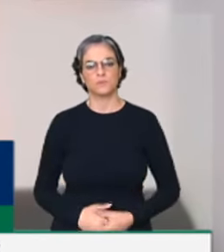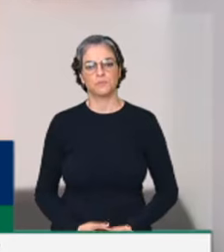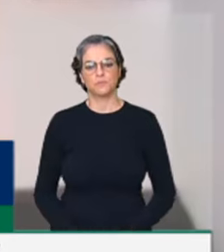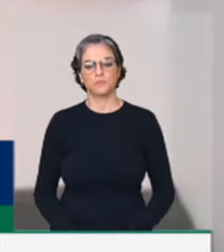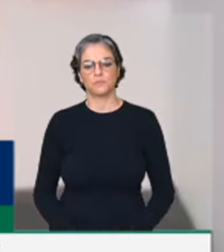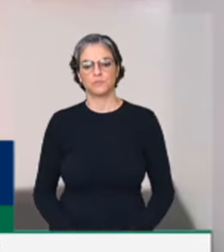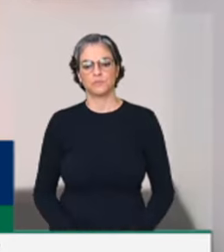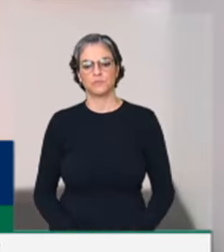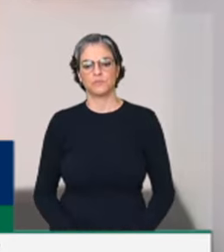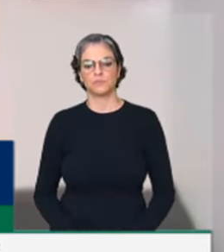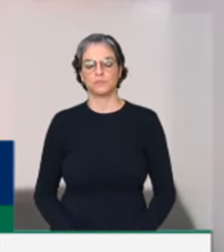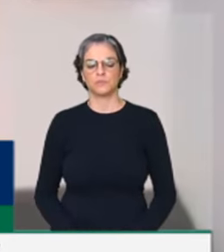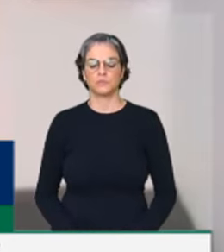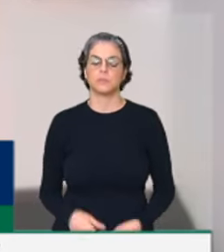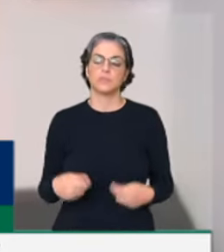OCUPAÇÃO DOS LEITOS PARA TAMBÉM NÃO TERMOS DUAS FILAS